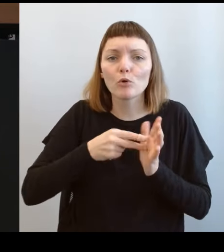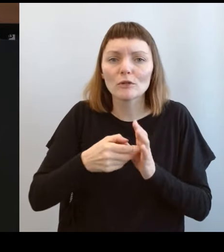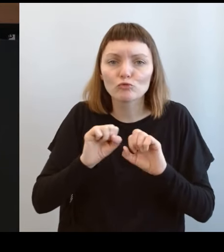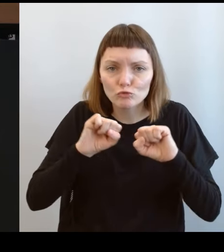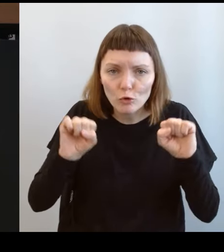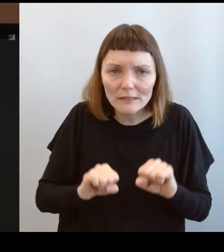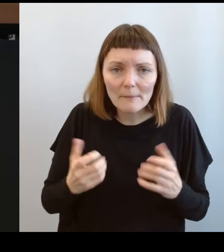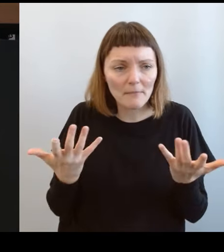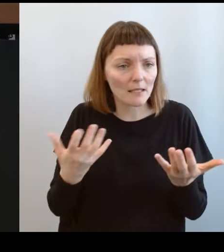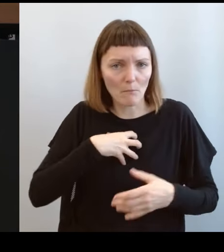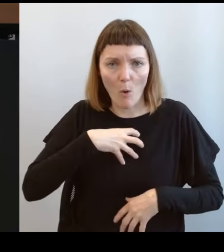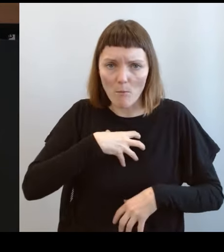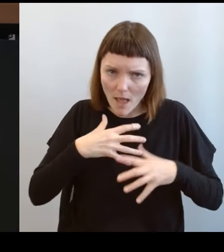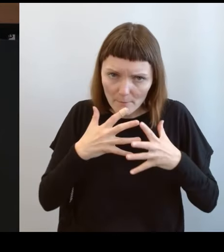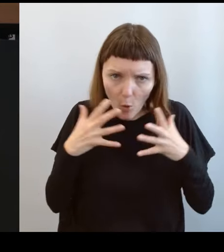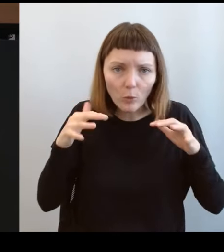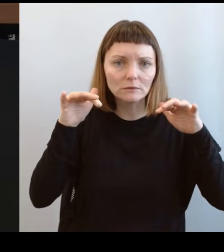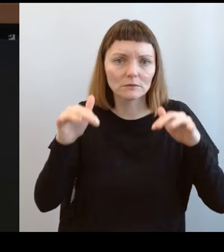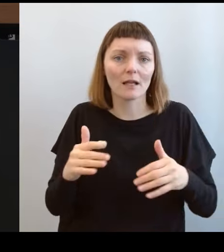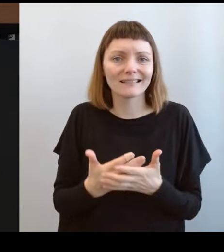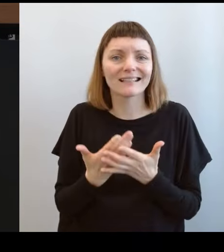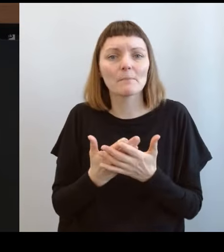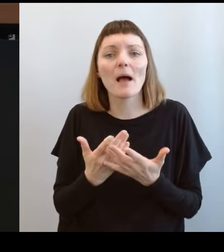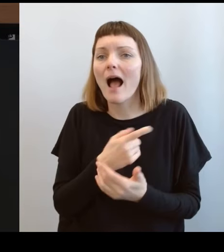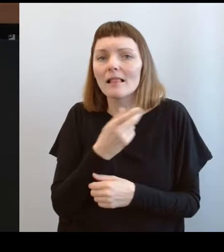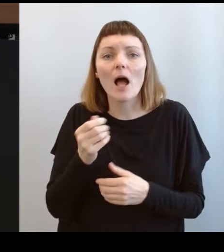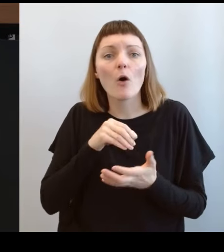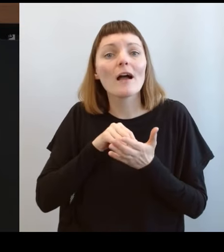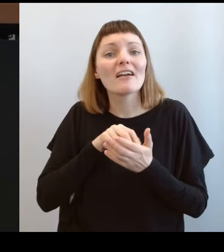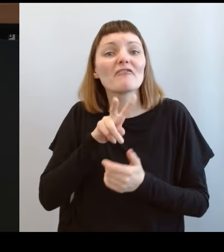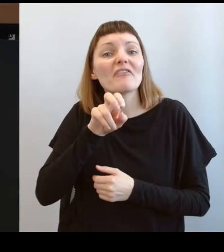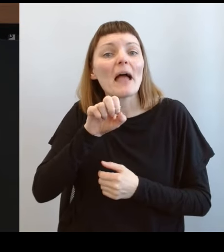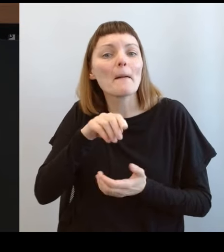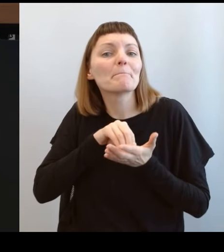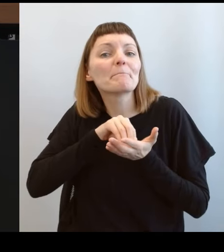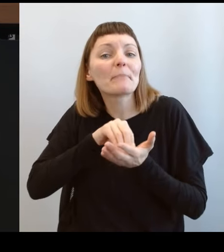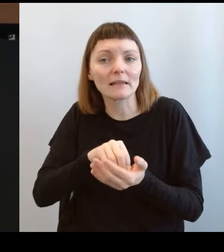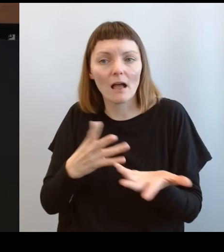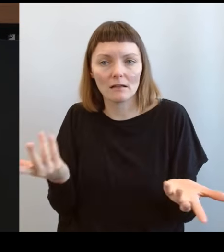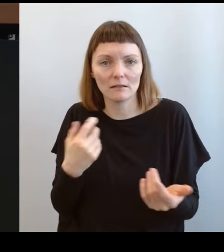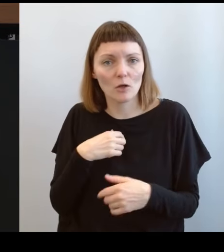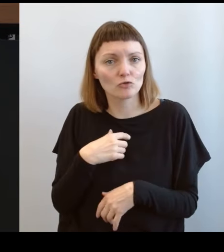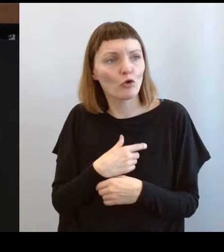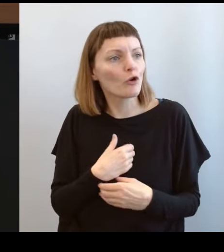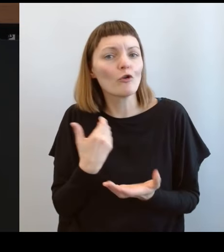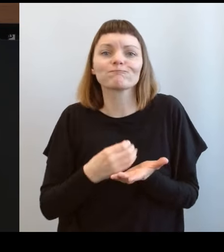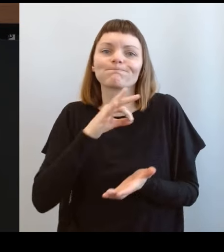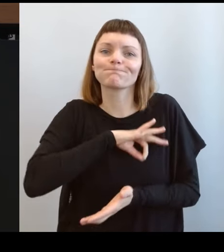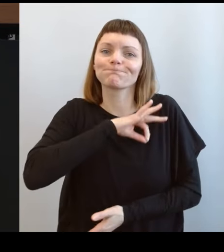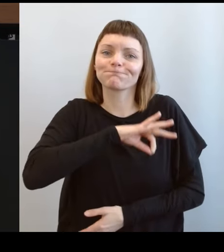Vermieterinnen, die sich in den letzten 20 Jahren eine goldene Nase hier in der Stadt verdient haben? Das ist einfach nicht einsehbar.